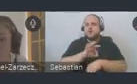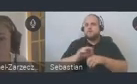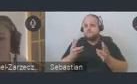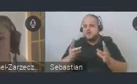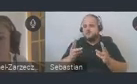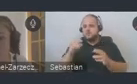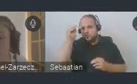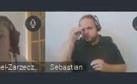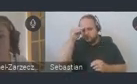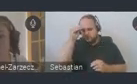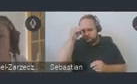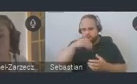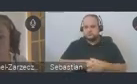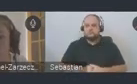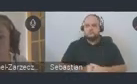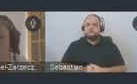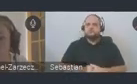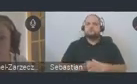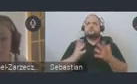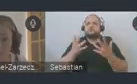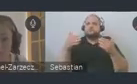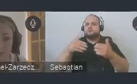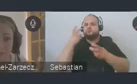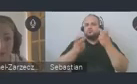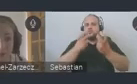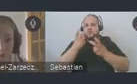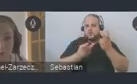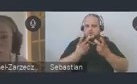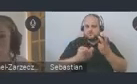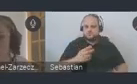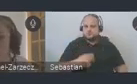i uczyć cyfrowych debiutantów. Gdzie możemy szukać inspiracji?